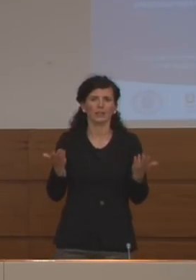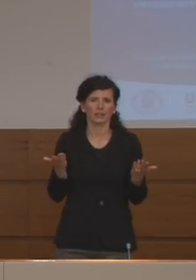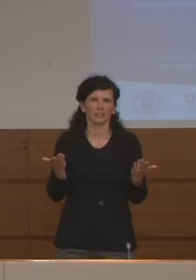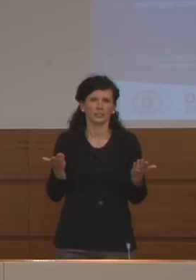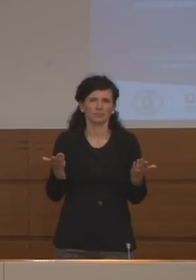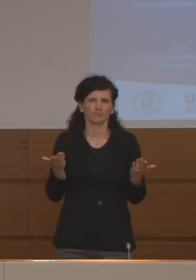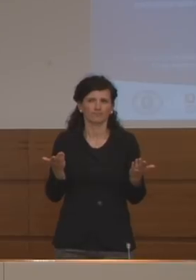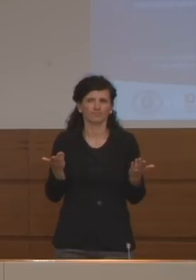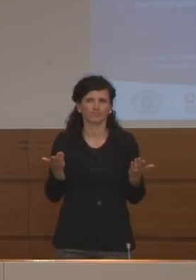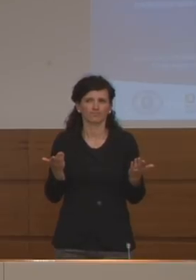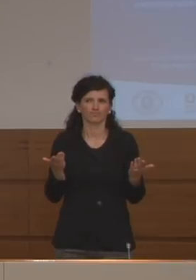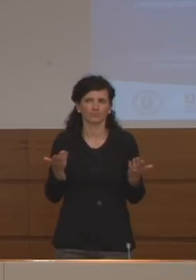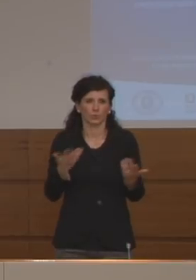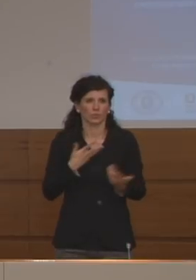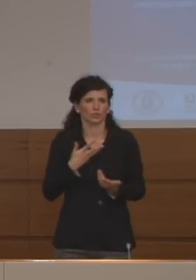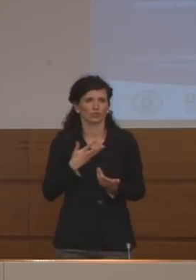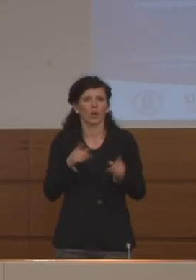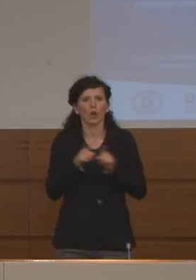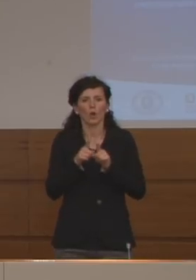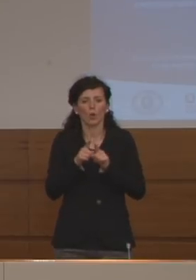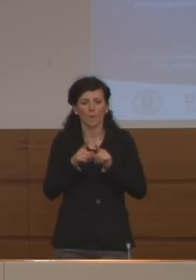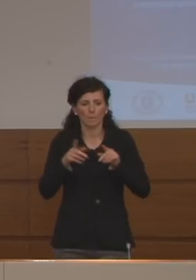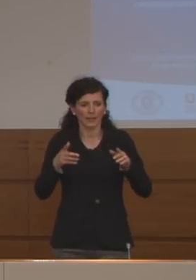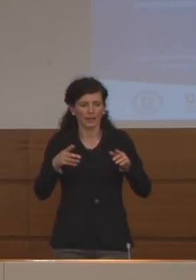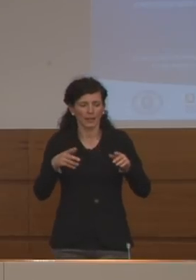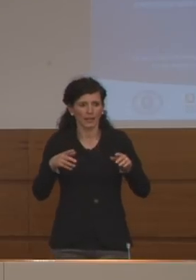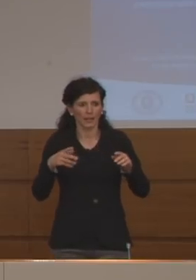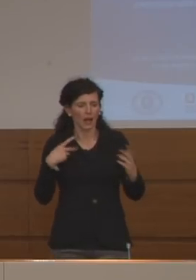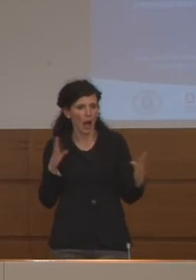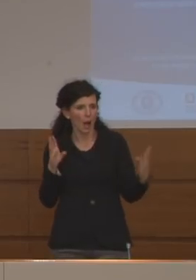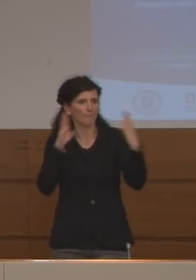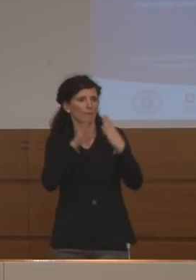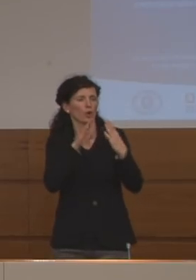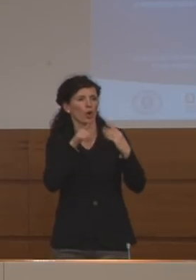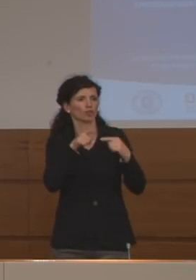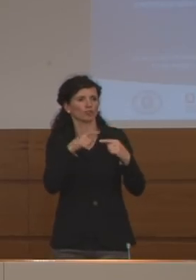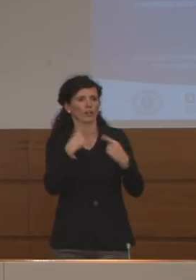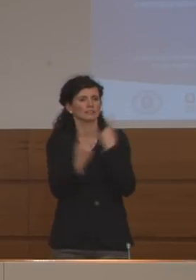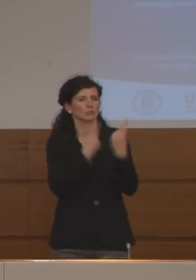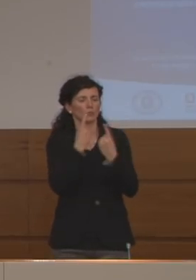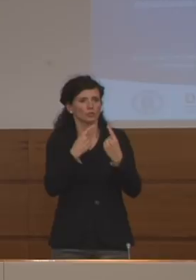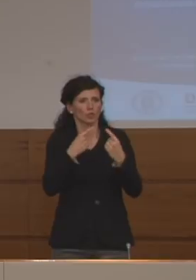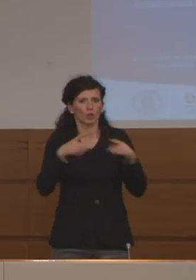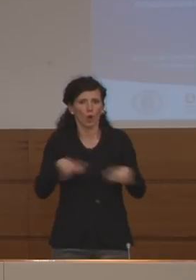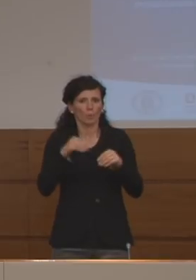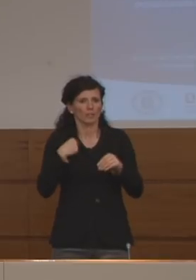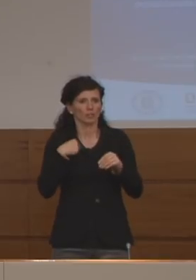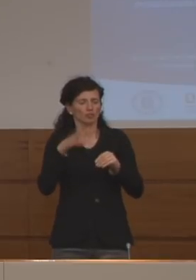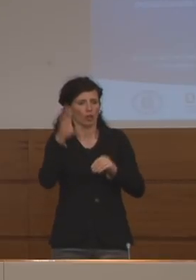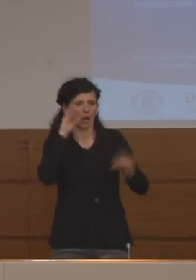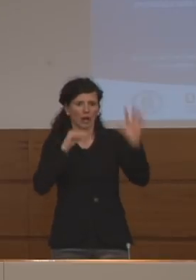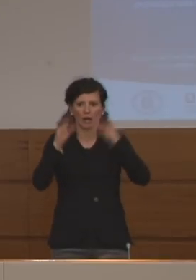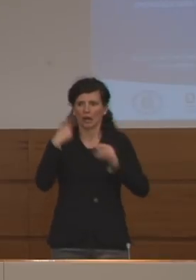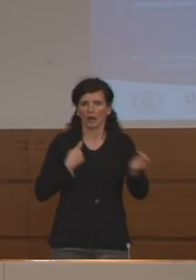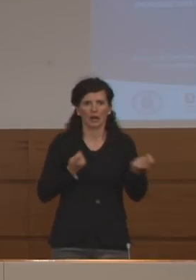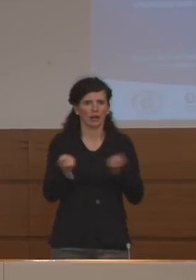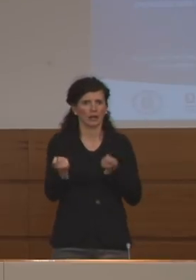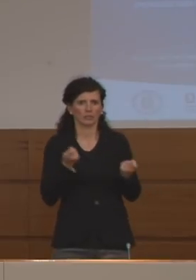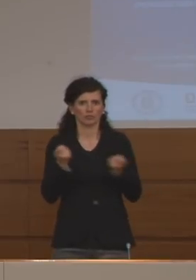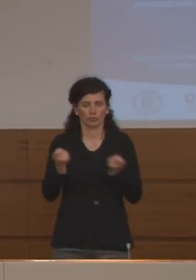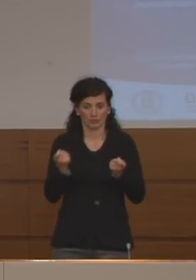learning process. Di fatto entrambi questi cardini, questi